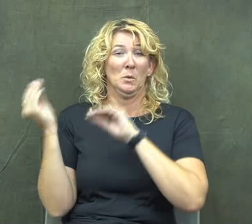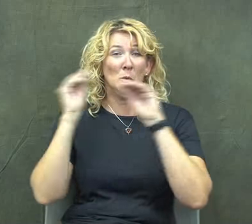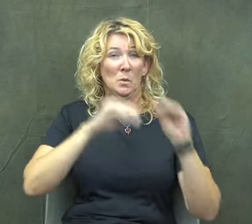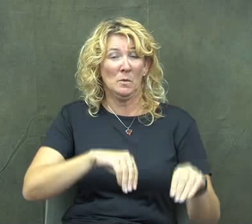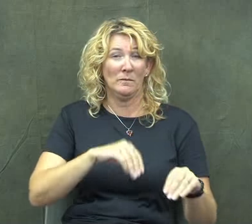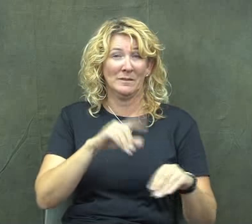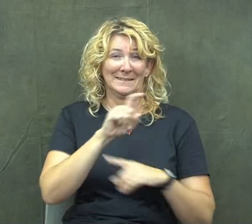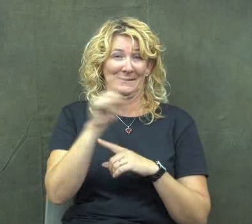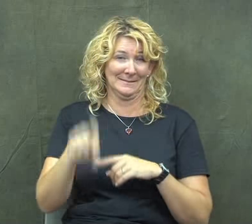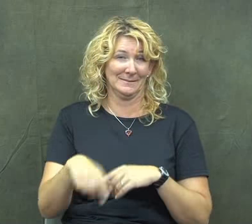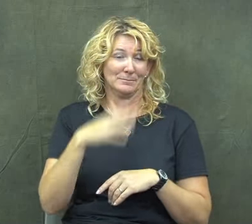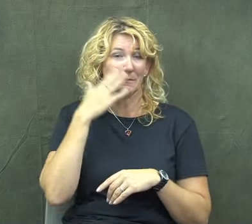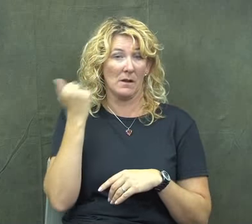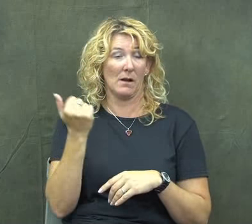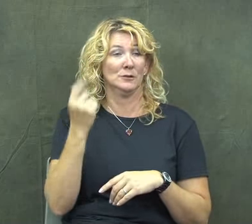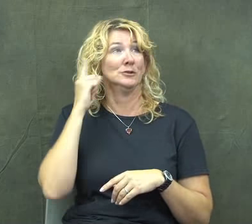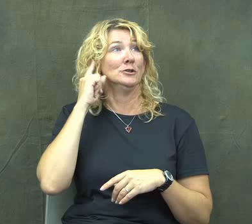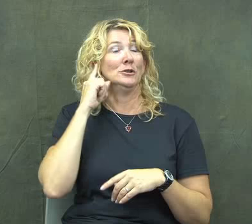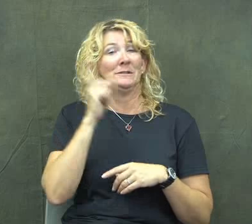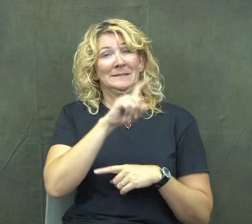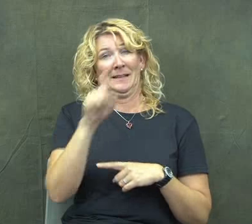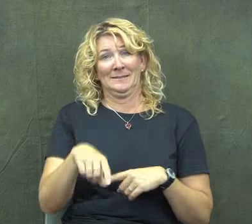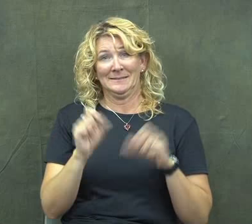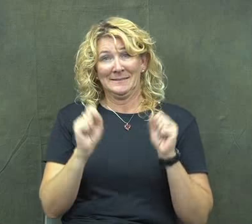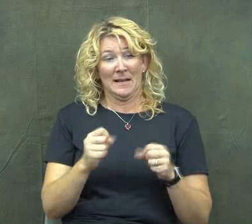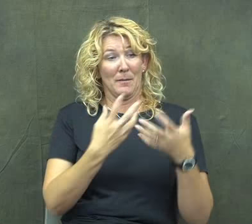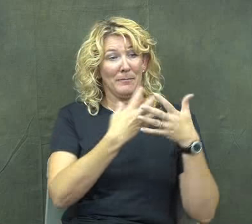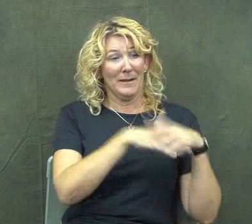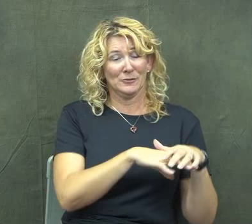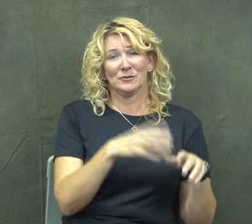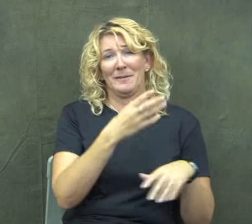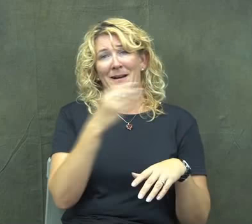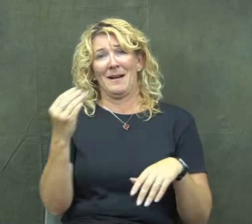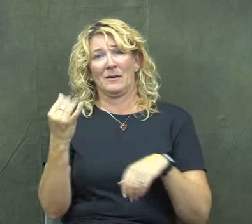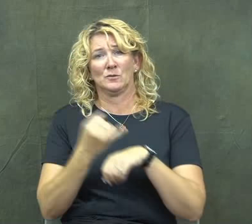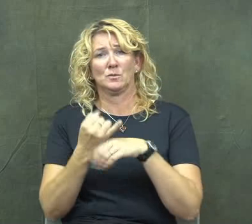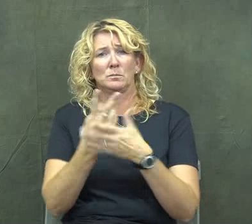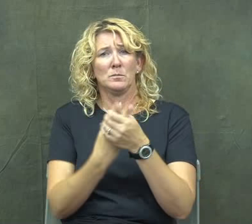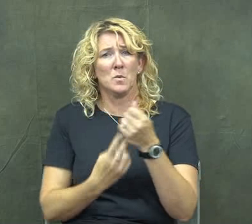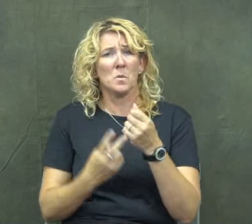Luego nos mudamos a Texas porque nos dimos cuenta que Texas tenía ambos escuela ordinaria